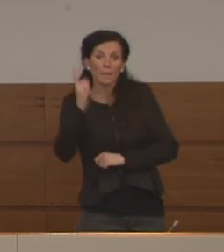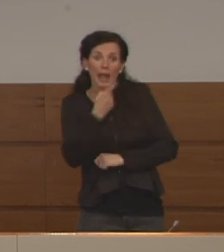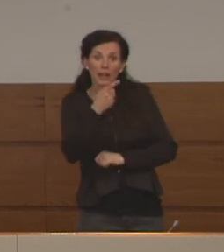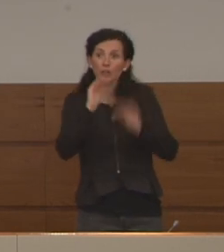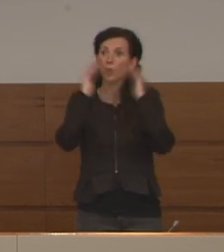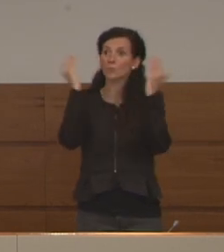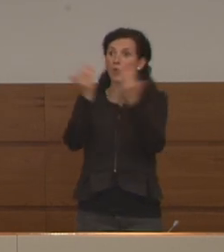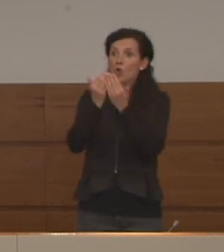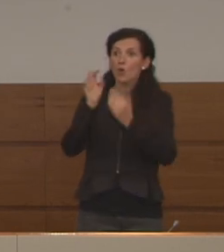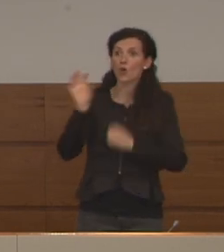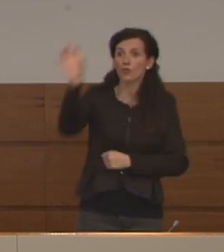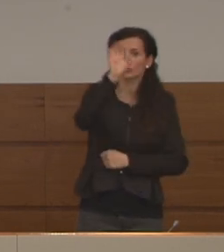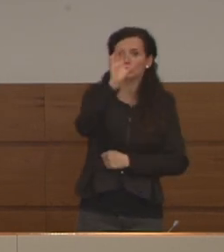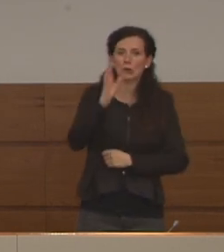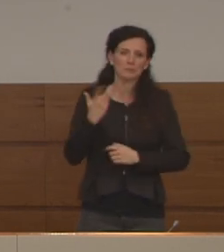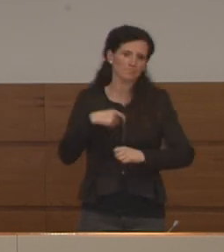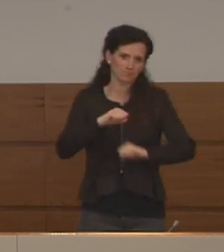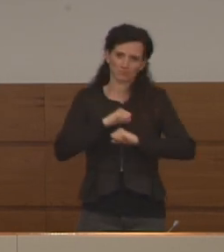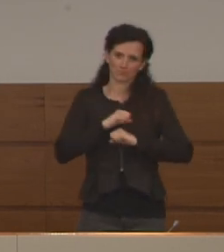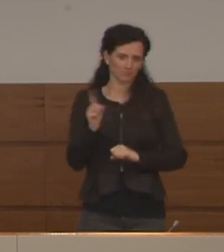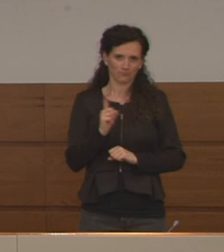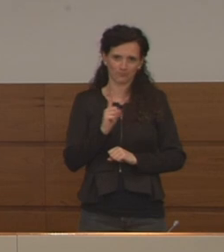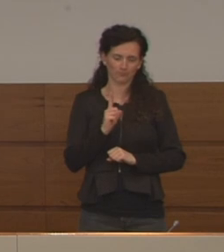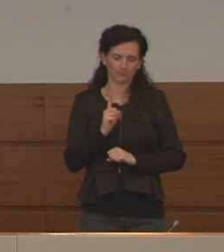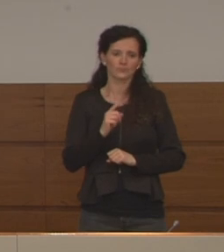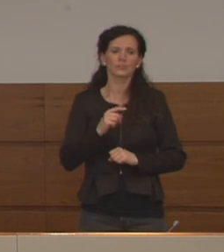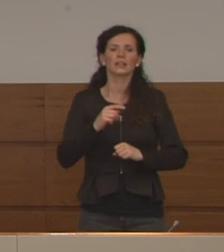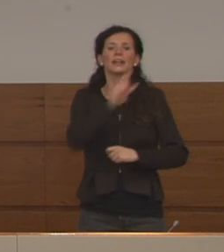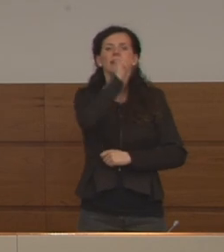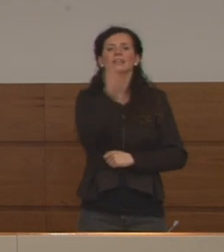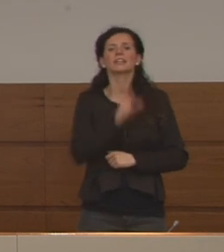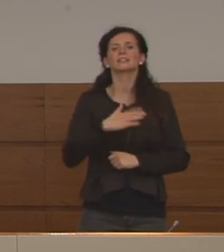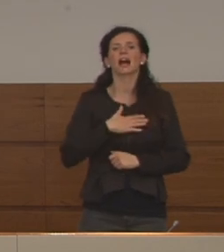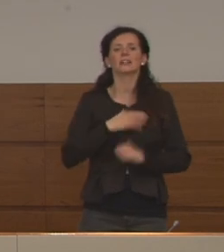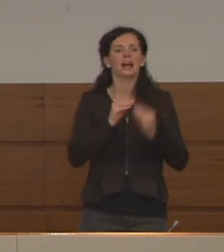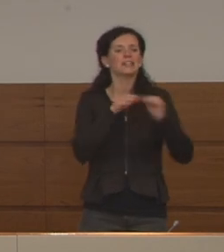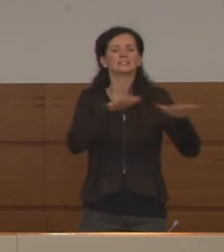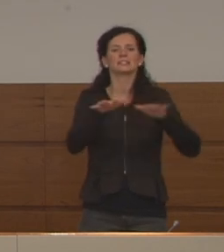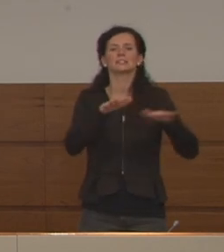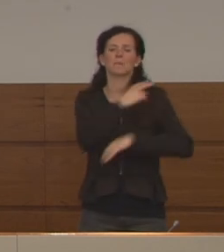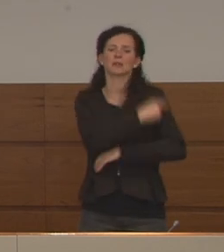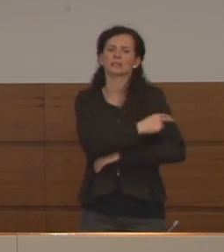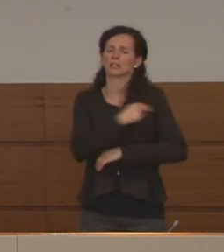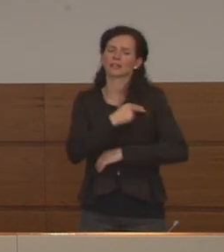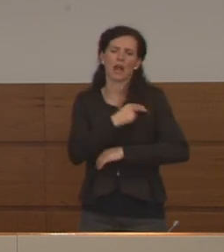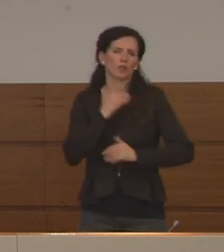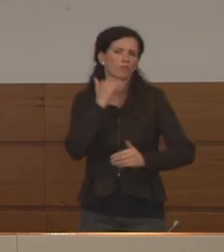all'avanguardia e questo deve essere chiaro a tutti. Quanto sia